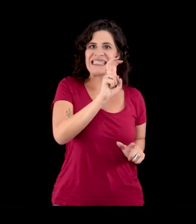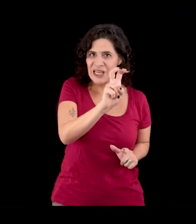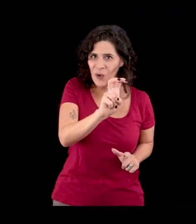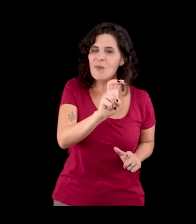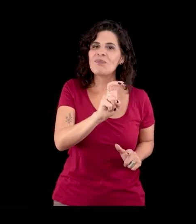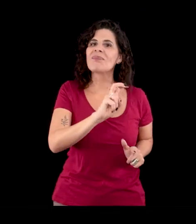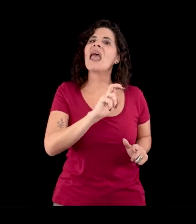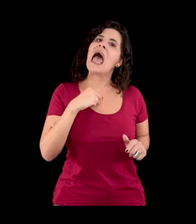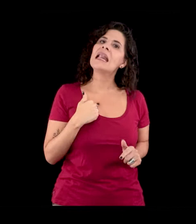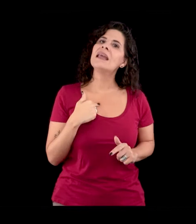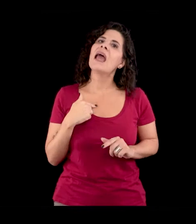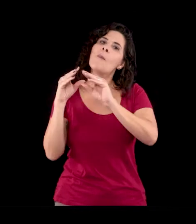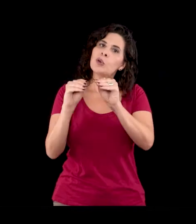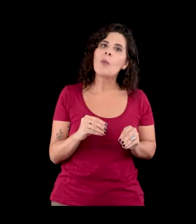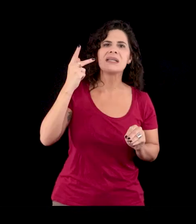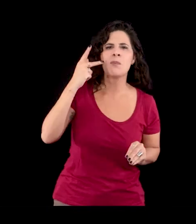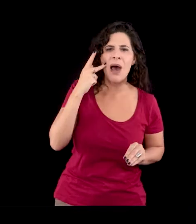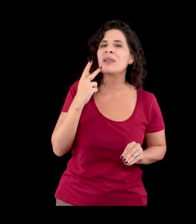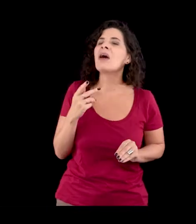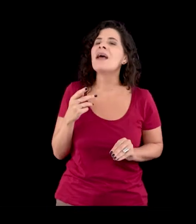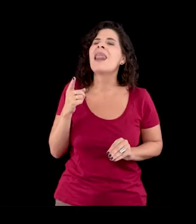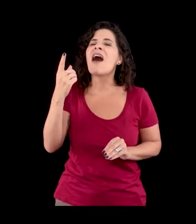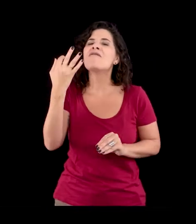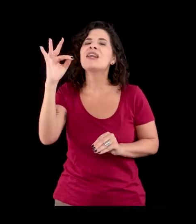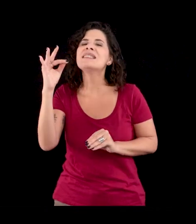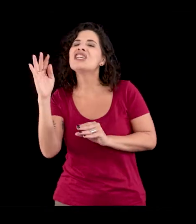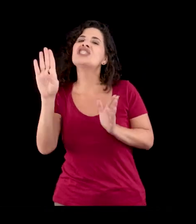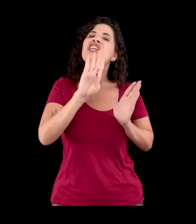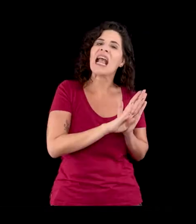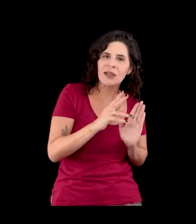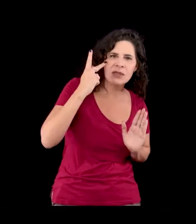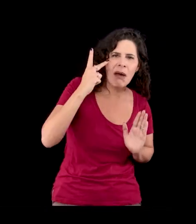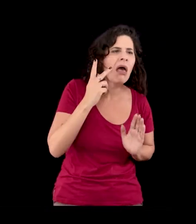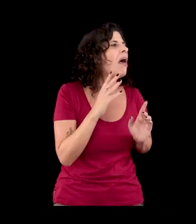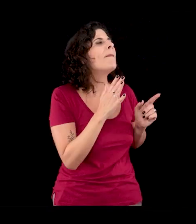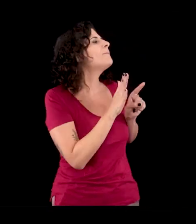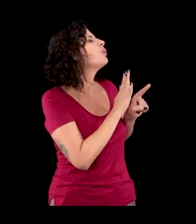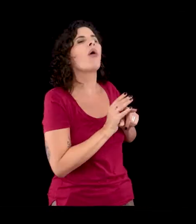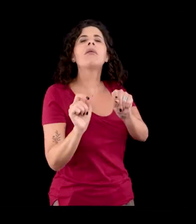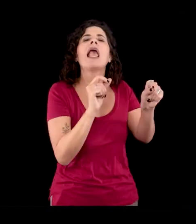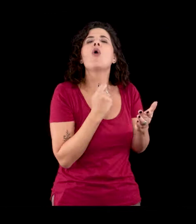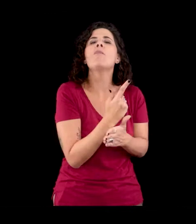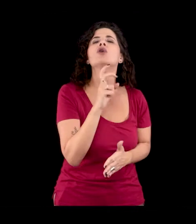ele veio a São Paulo, porque estava chegando da França e procurou saber quem é que tinha comprado os cinco relevos.